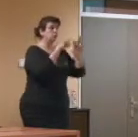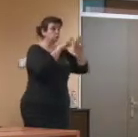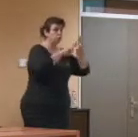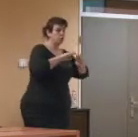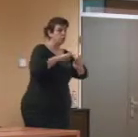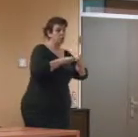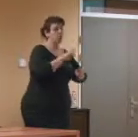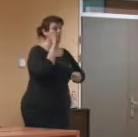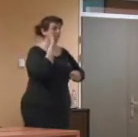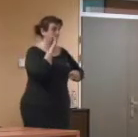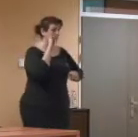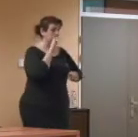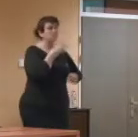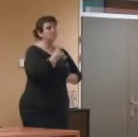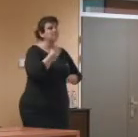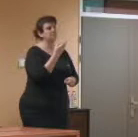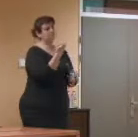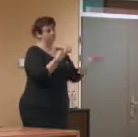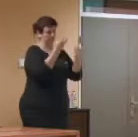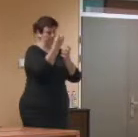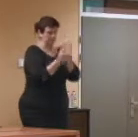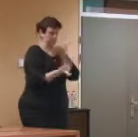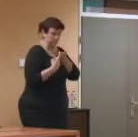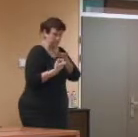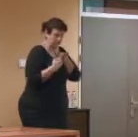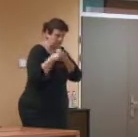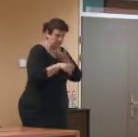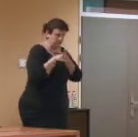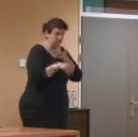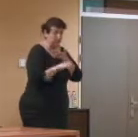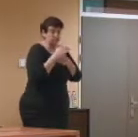ferviertemente a que vengáis a participar, y en mi caso como os decía antes,